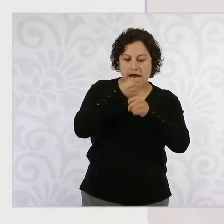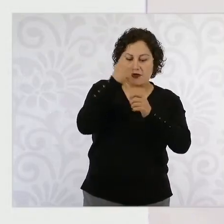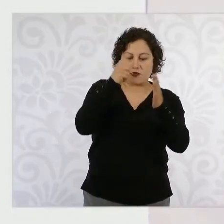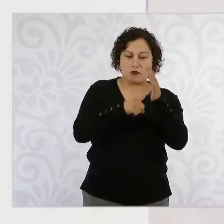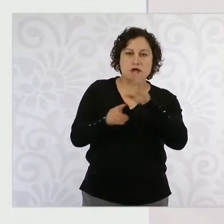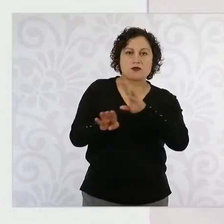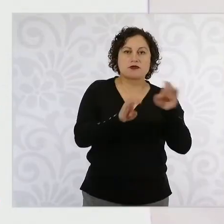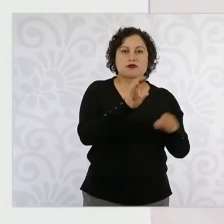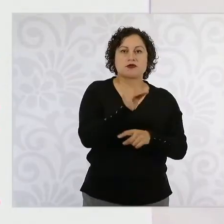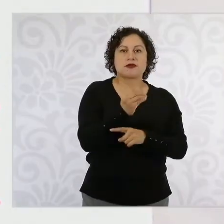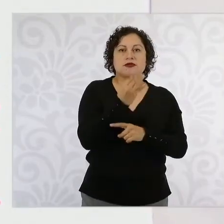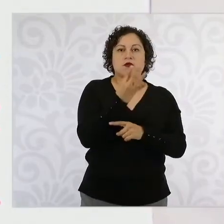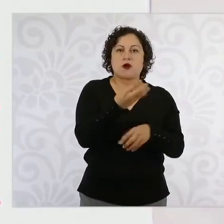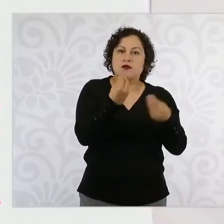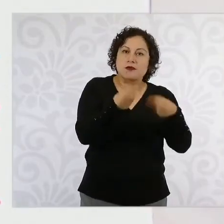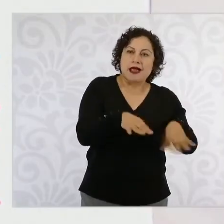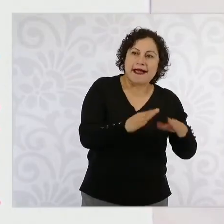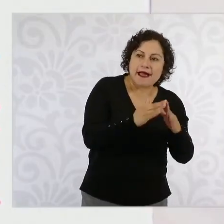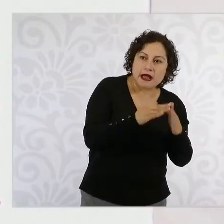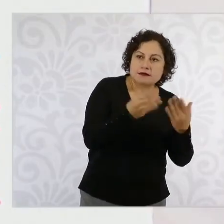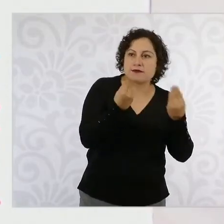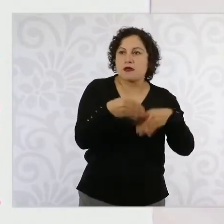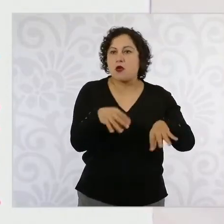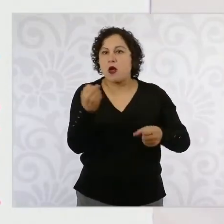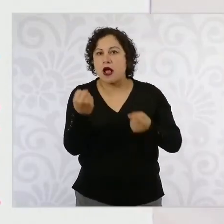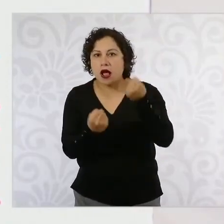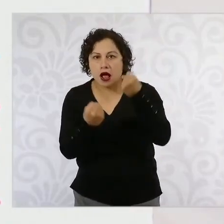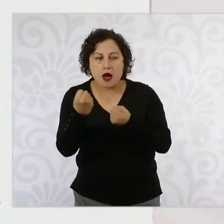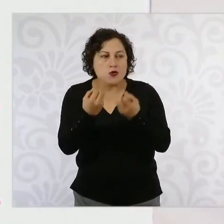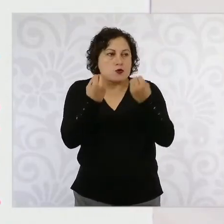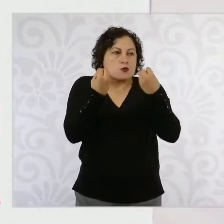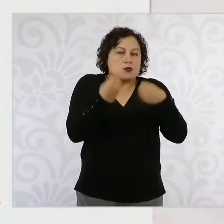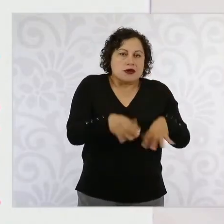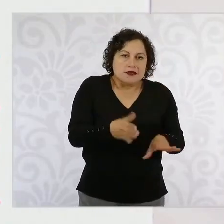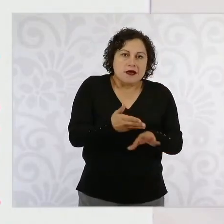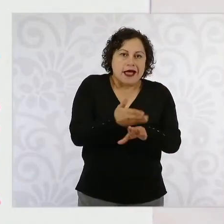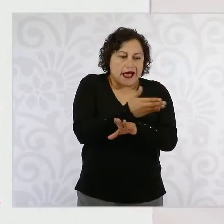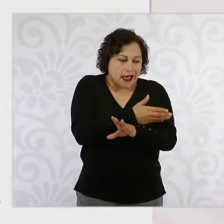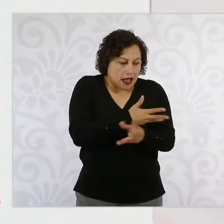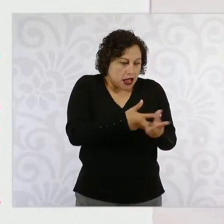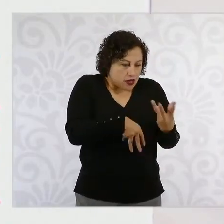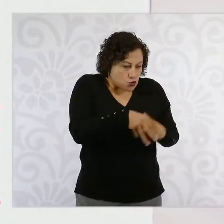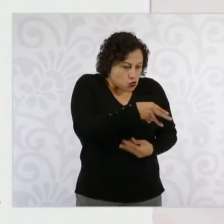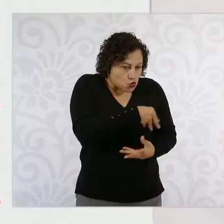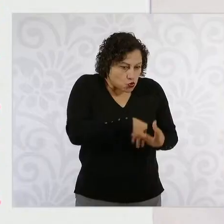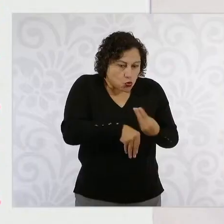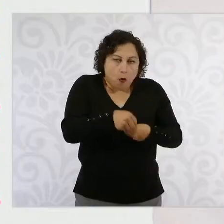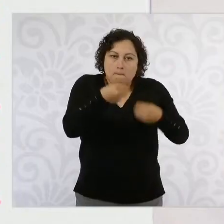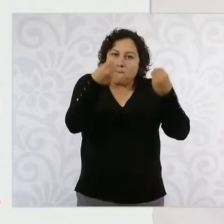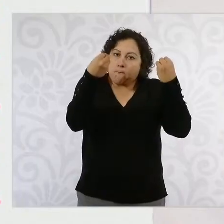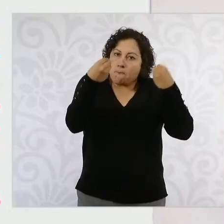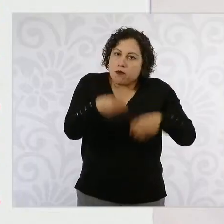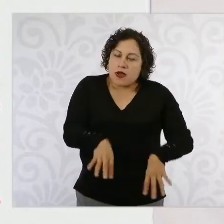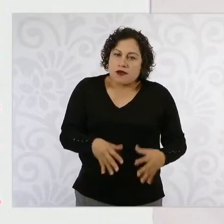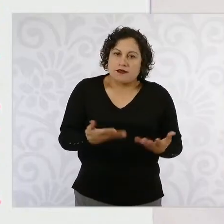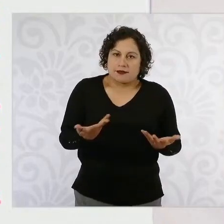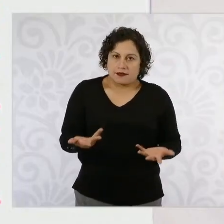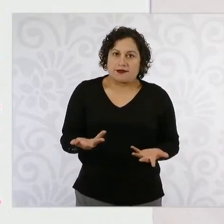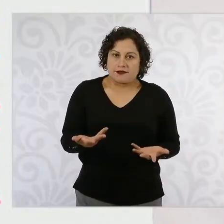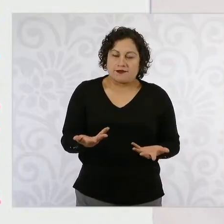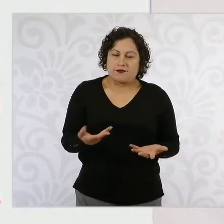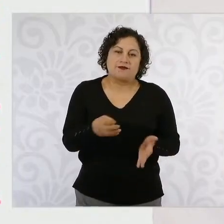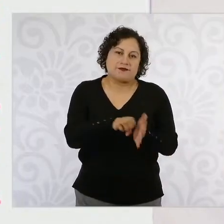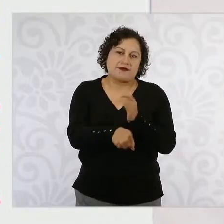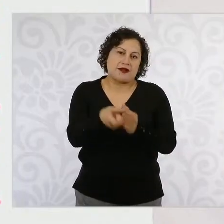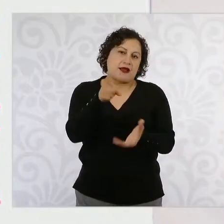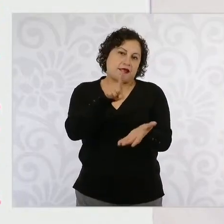auto perdieron Eh pues lo poco que habían podido adquirir a través de un préstamo bancario y al